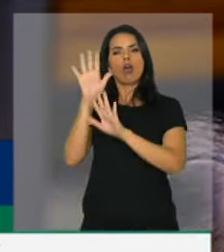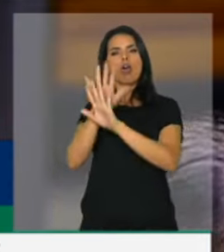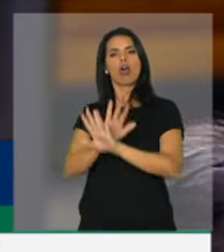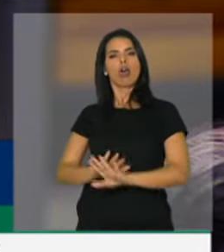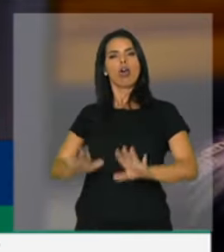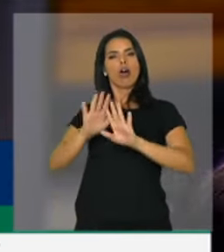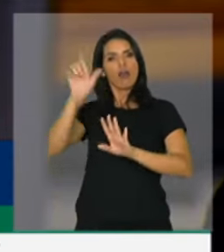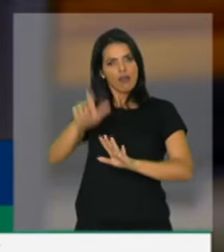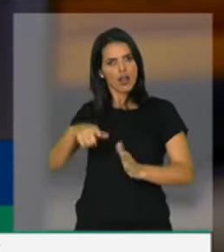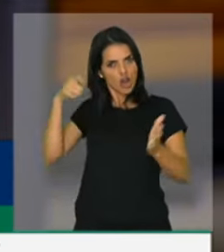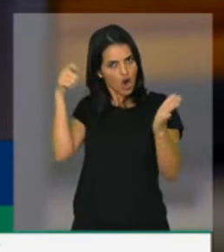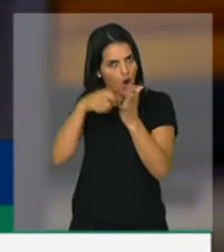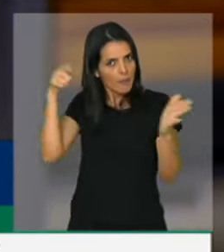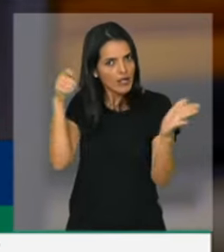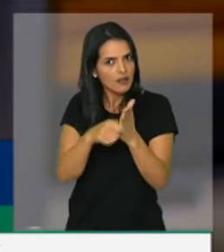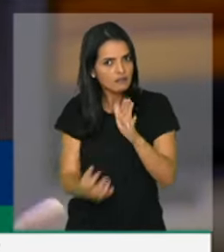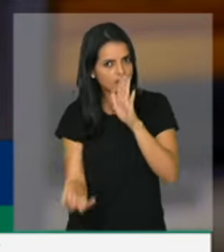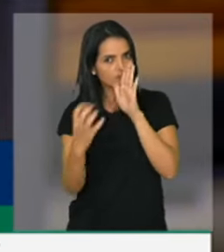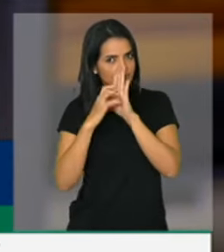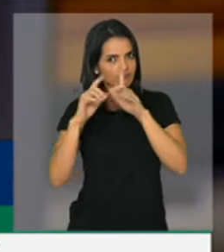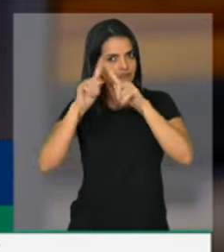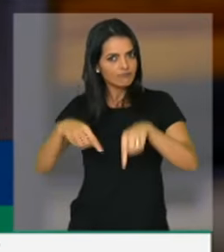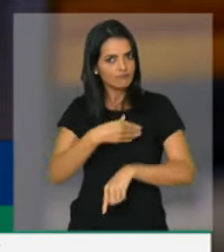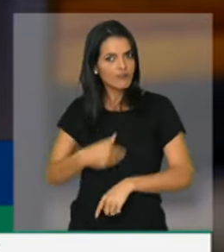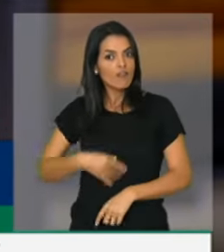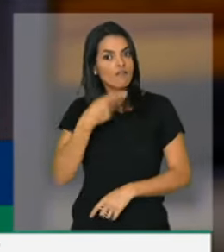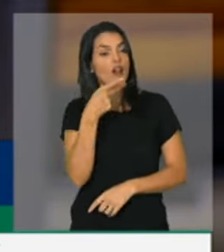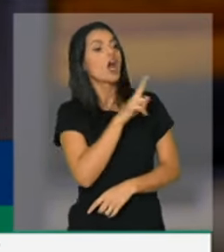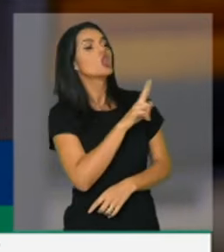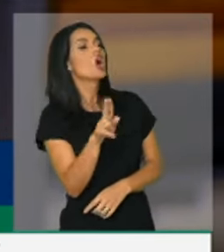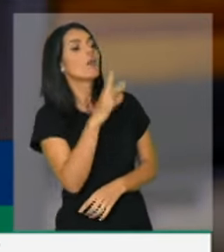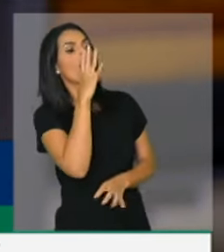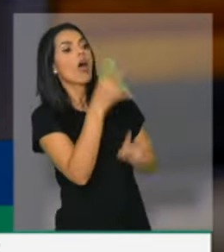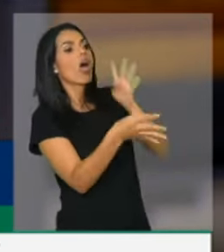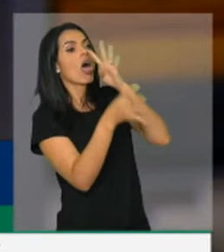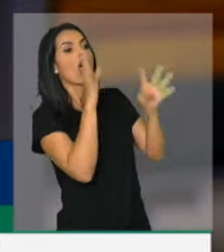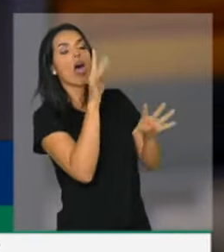BLICO, DE DAR OS NOMES OU VAI RECAIR EM PREVARICAÇÃO. É UMA ACUSAÇÃO BASTANTE GRAVE E ESPERO QUE ELE, NA SUA SAÍ